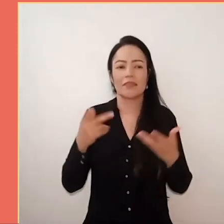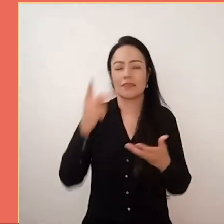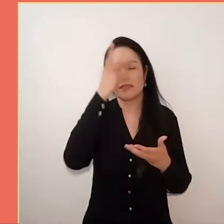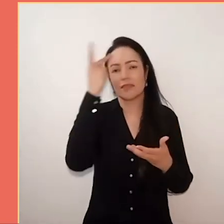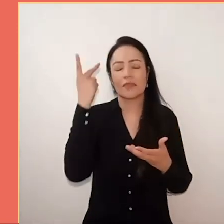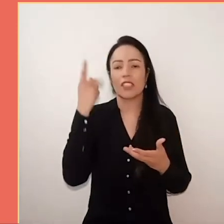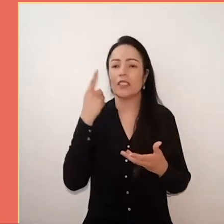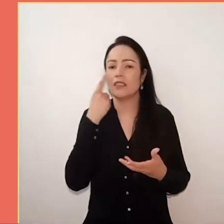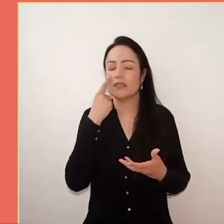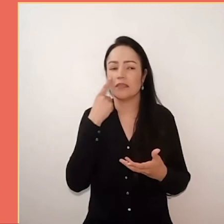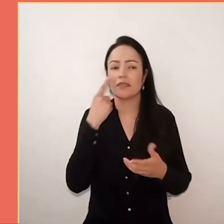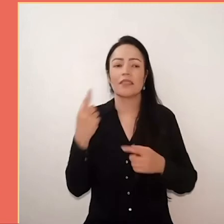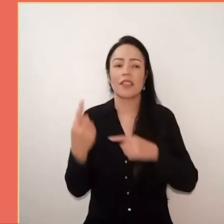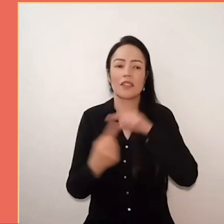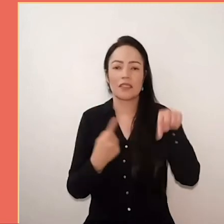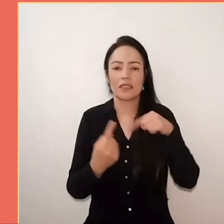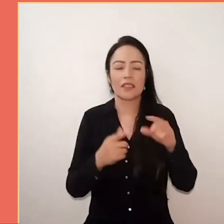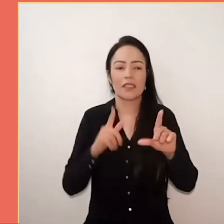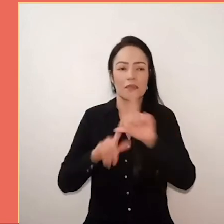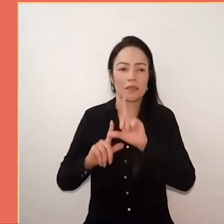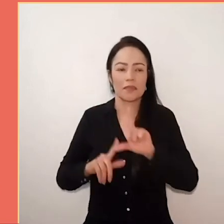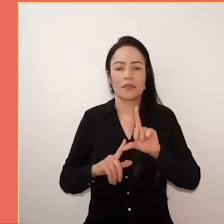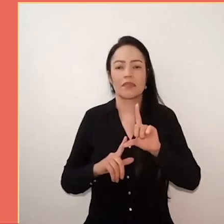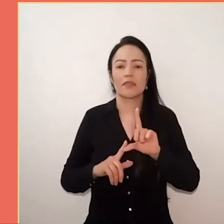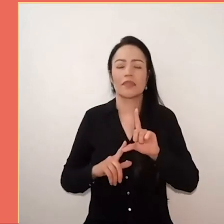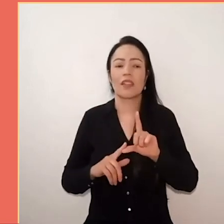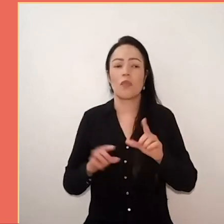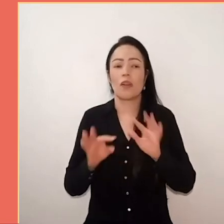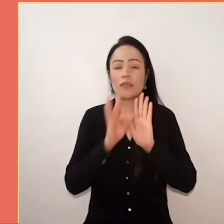que eu tenho com a literatura e com a leitura, tanto de texto teórico…